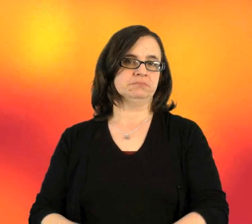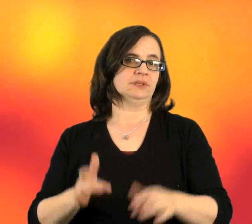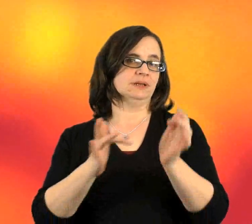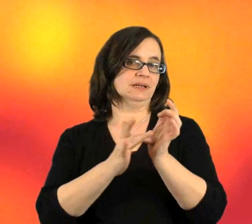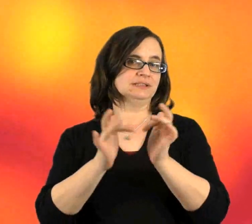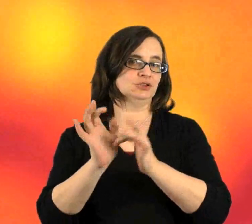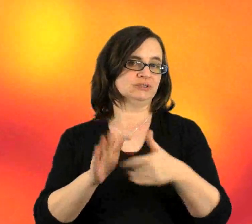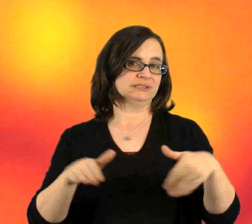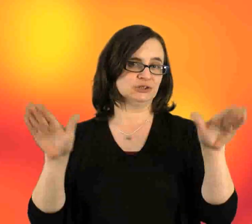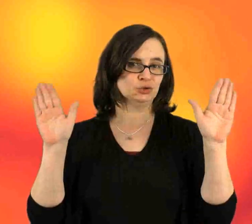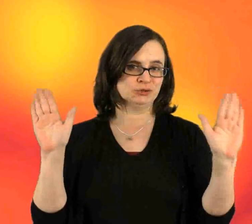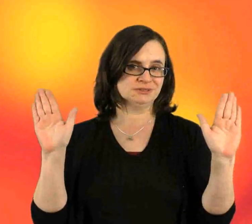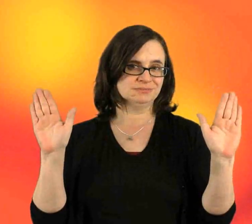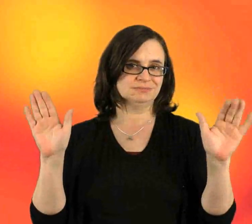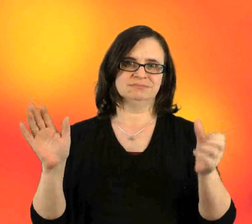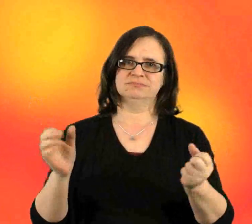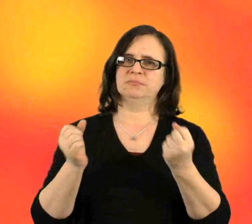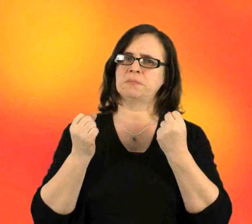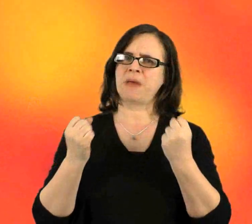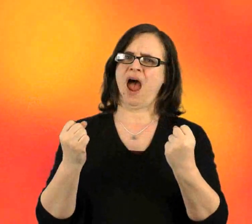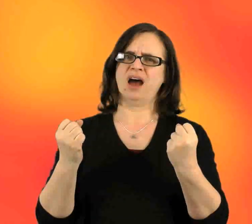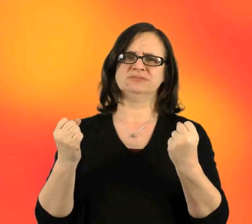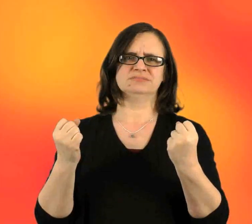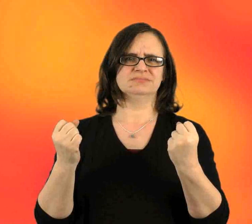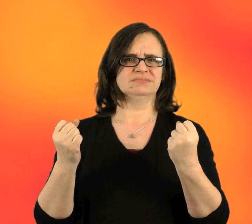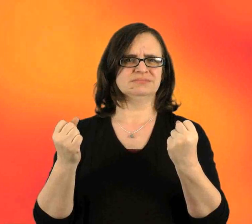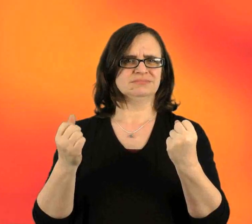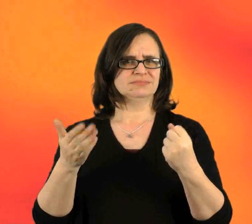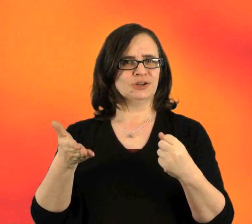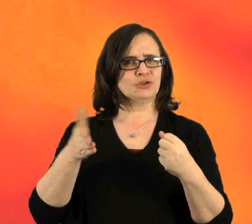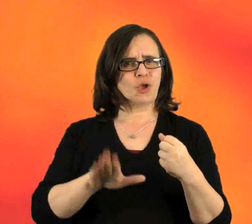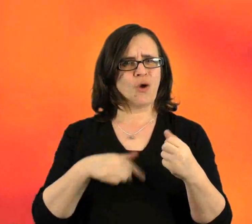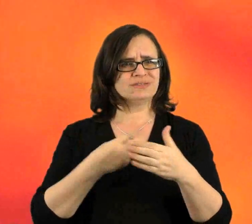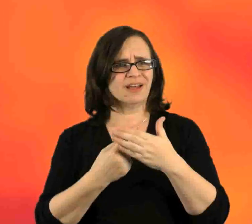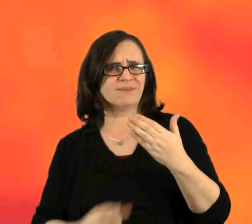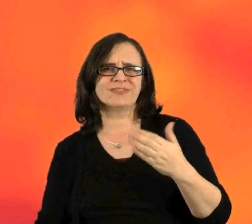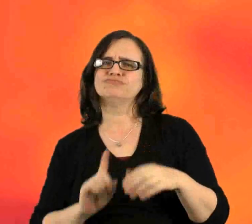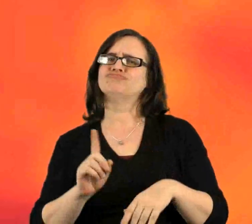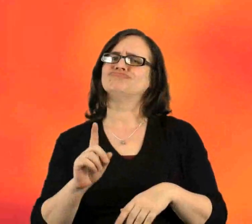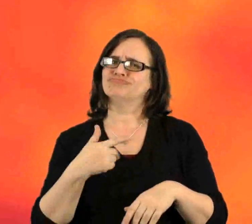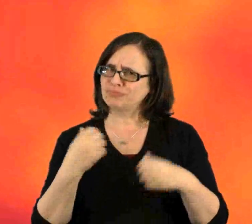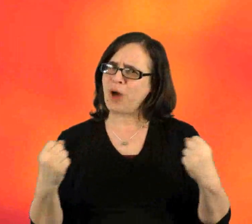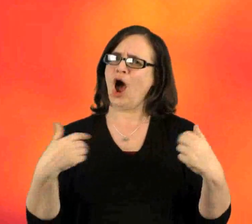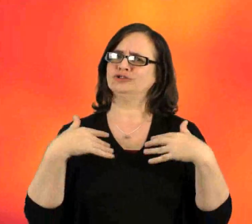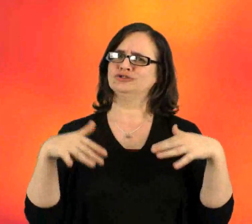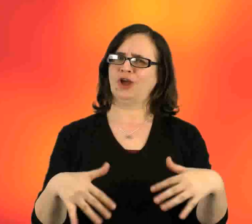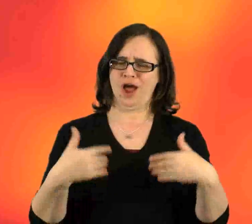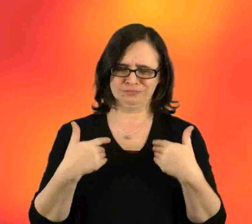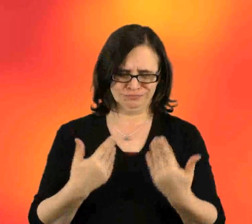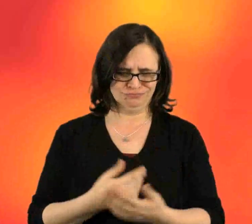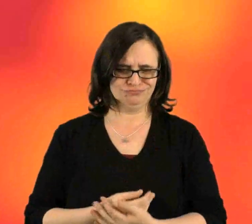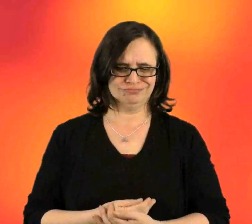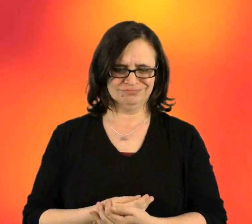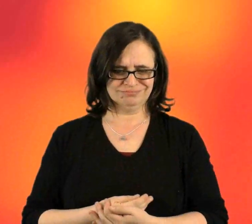Jesus Christus hat durch den Tod nicht die Macht verloren